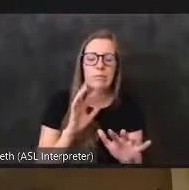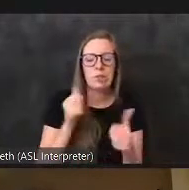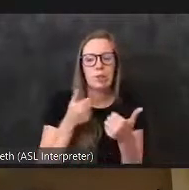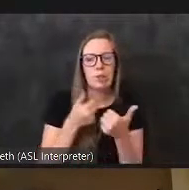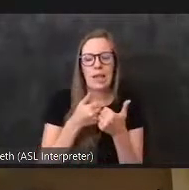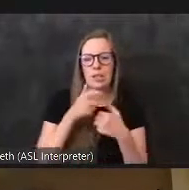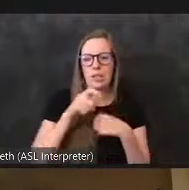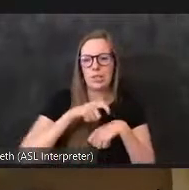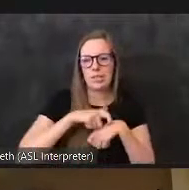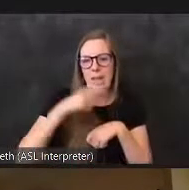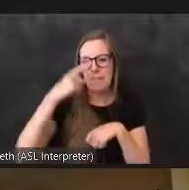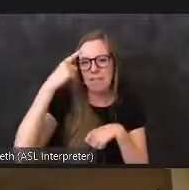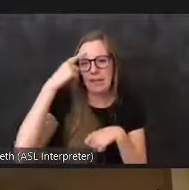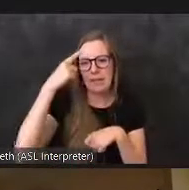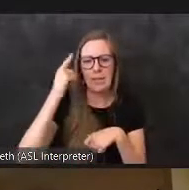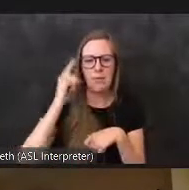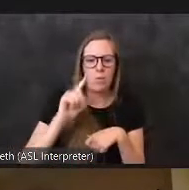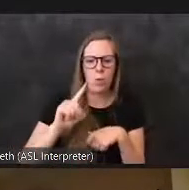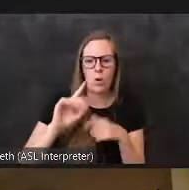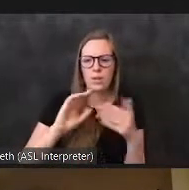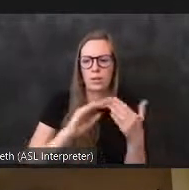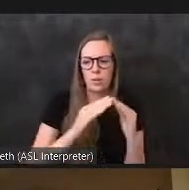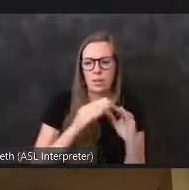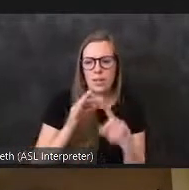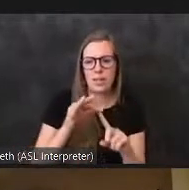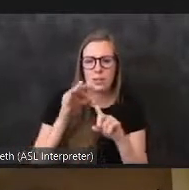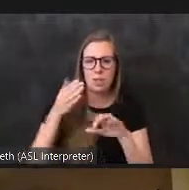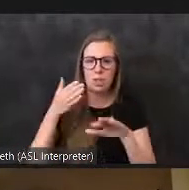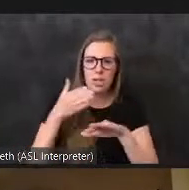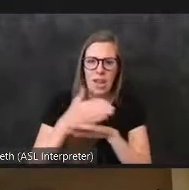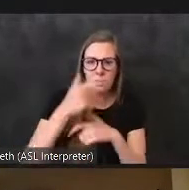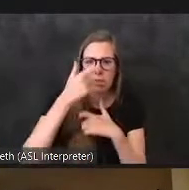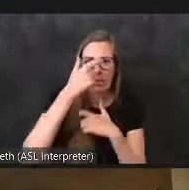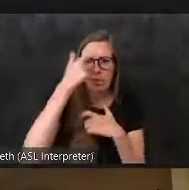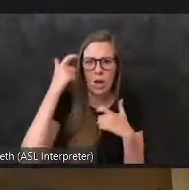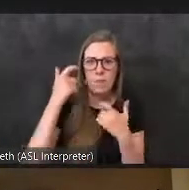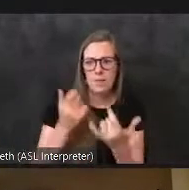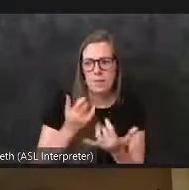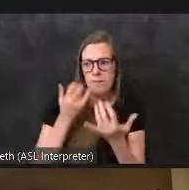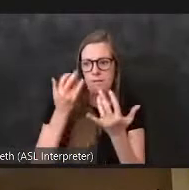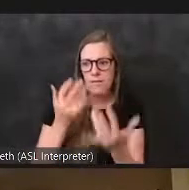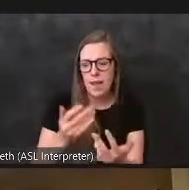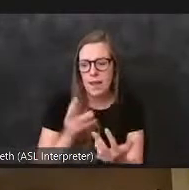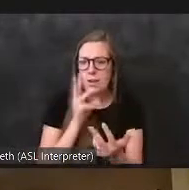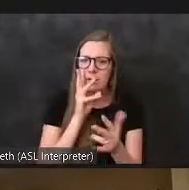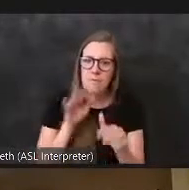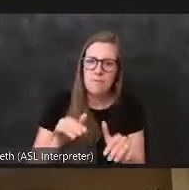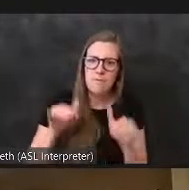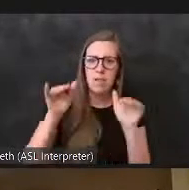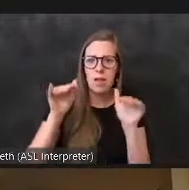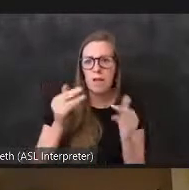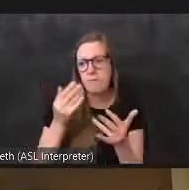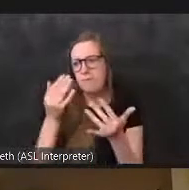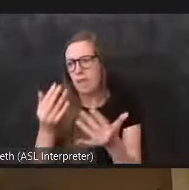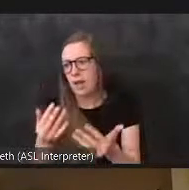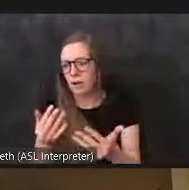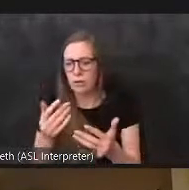Qué tan rato ha sido para toda la comunidad? Todos y los repetidos traumas de incendios, inundaciones, incendios.